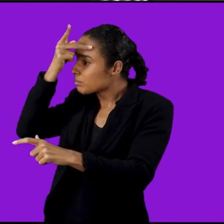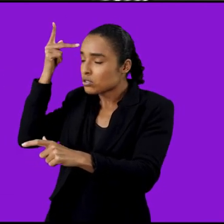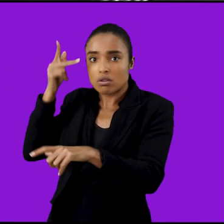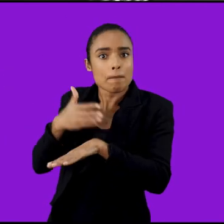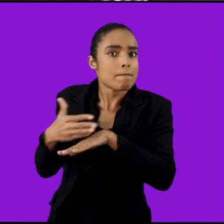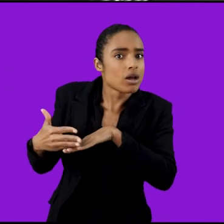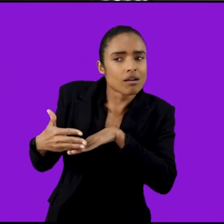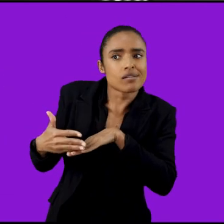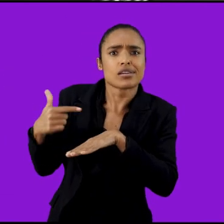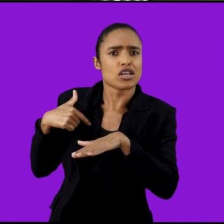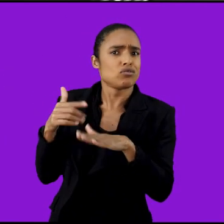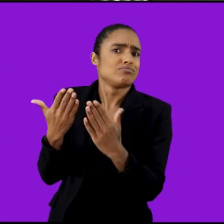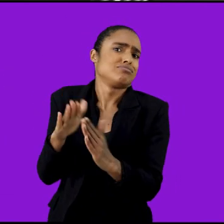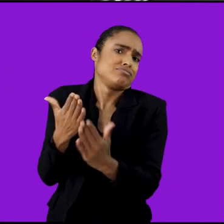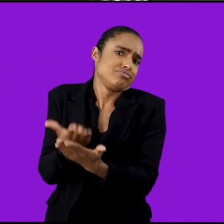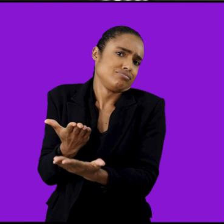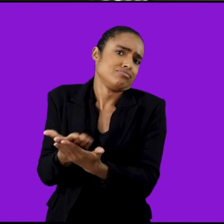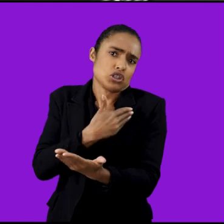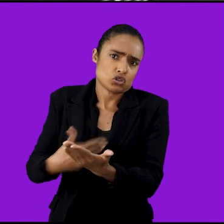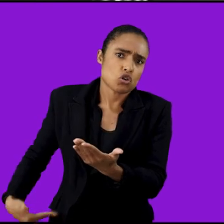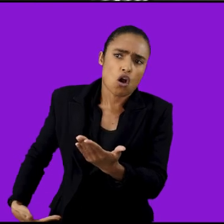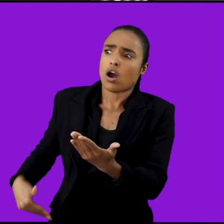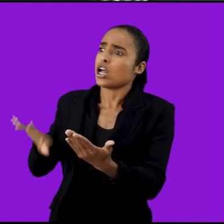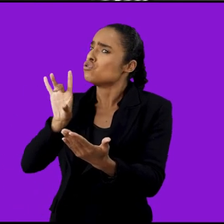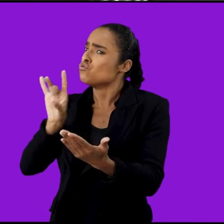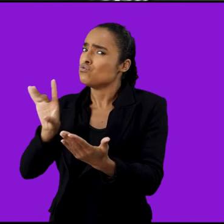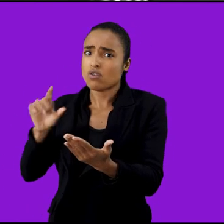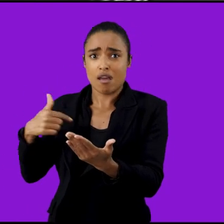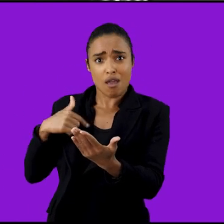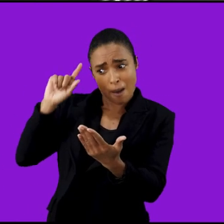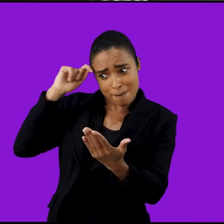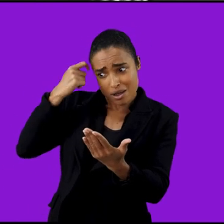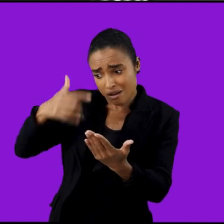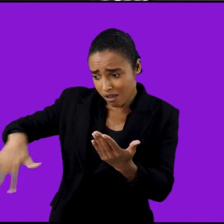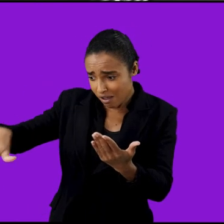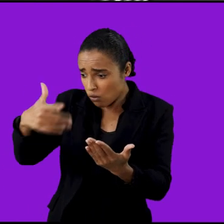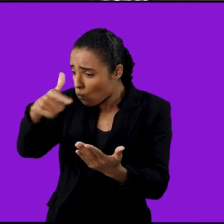Então, eu sofria muitas questões na minha infância, na minha adolescência, sabe? Eu